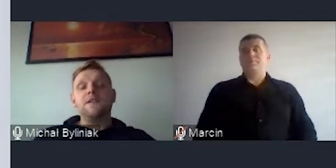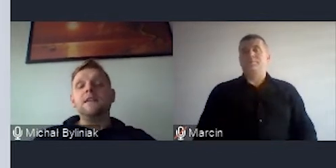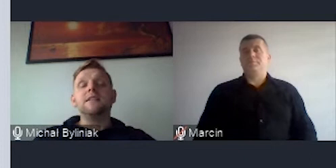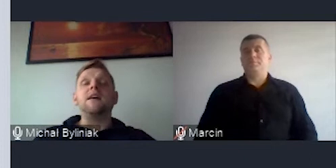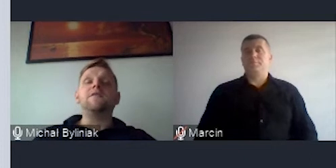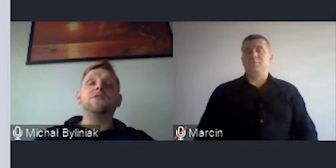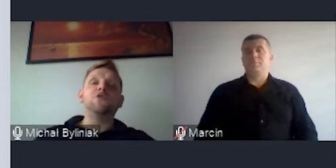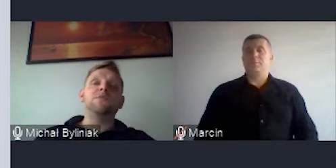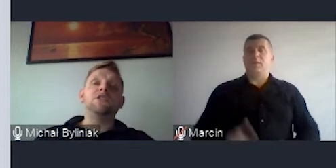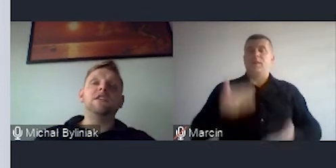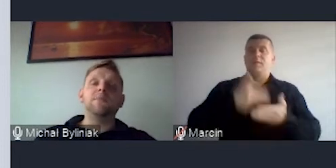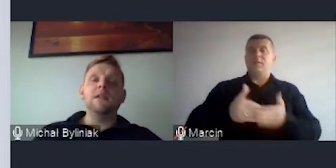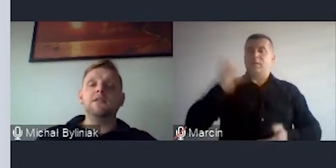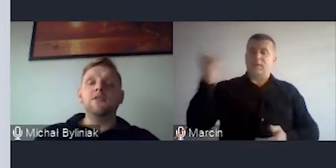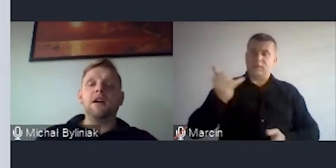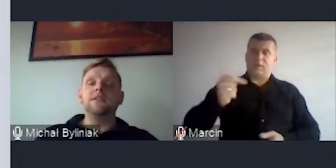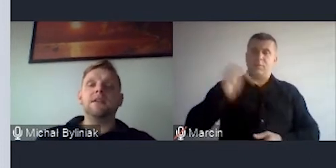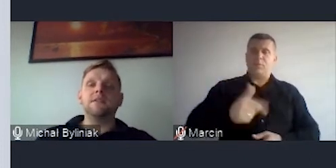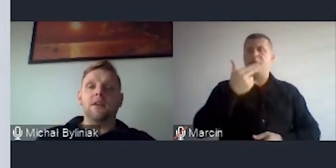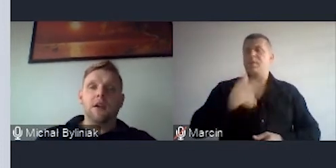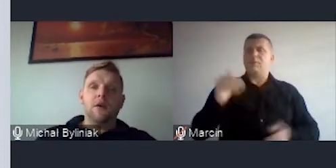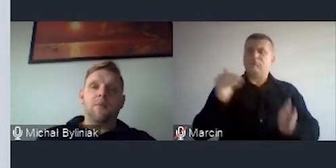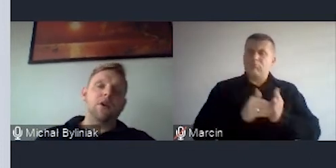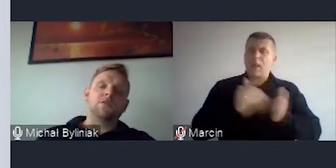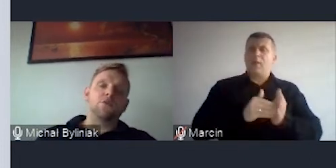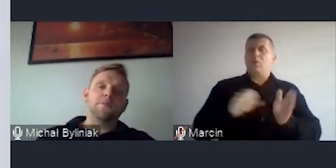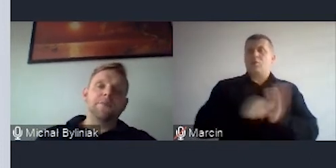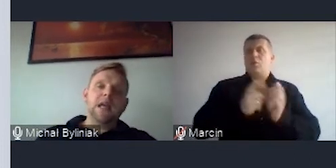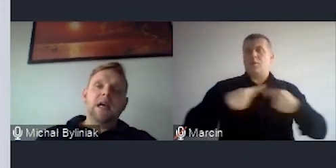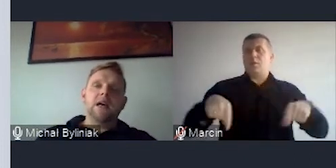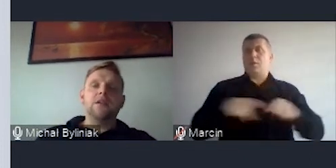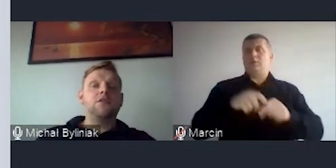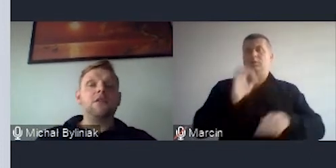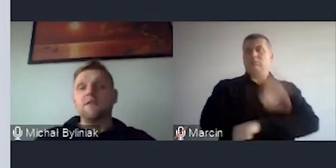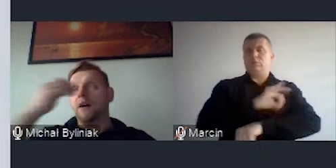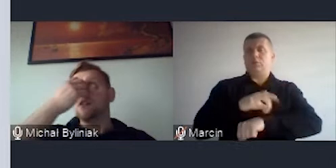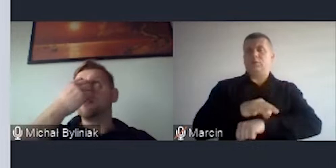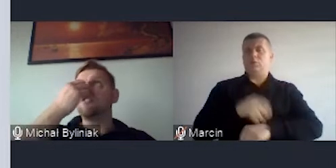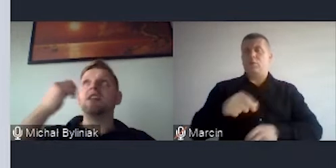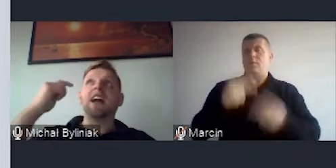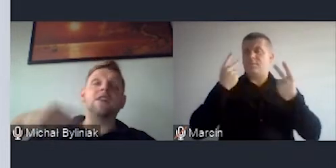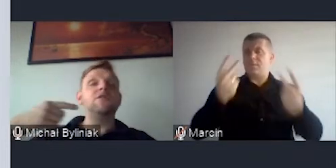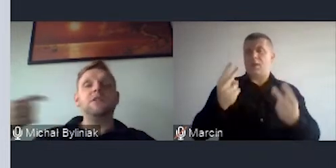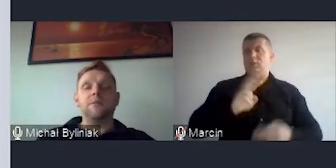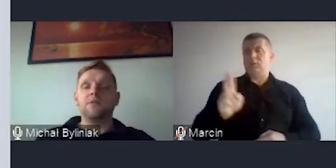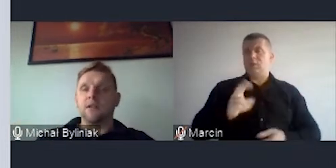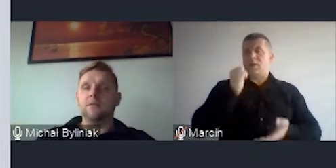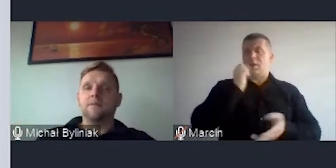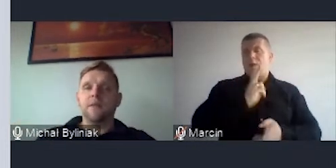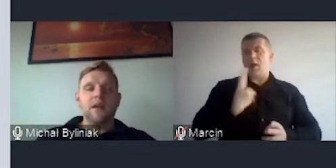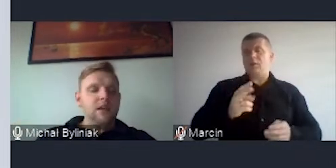Wydatek zawsze musi być niezbędny do realizacji projektu i to jest ważna rzecz na każdym etapie oceny.